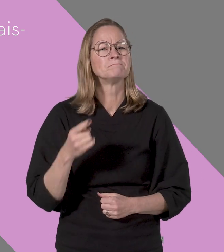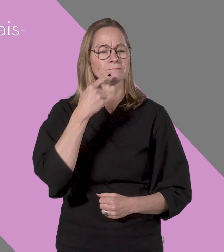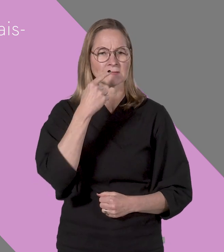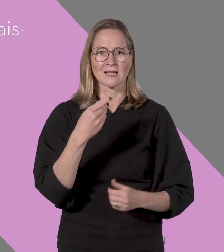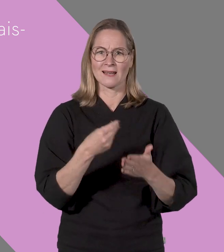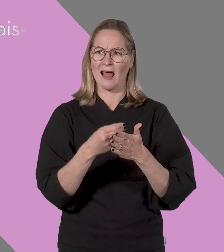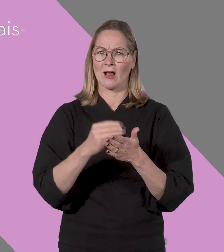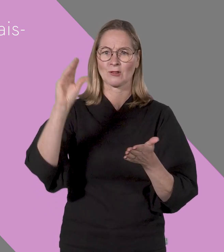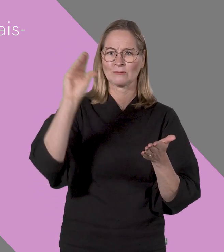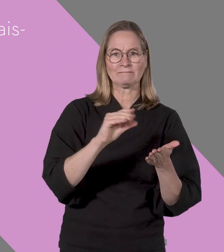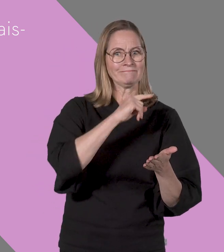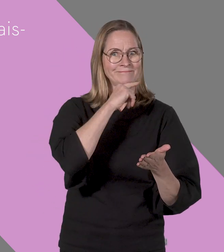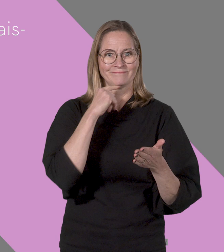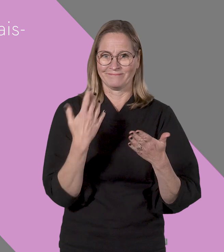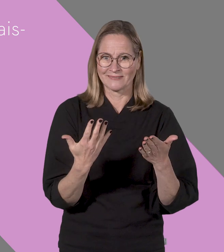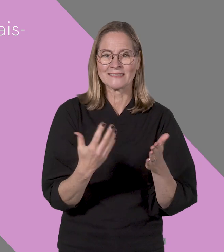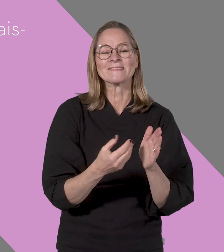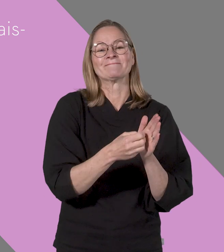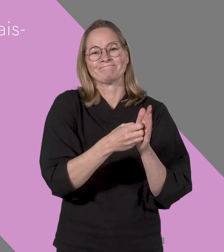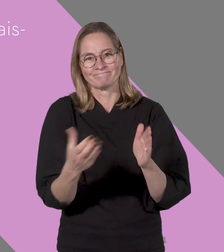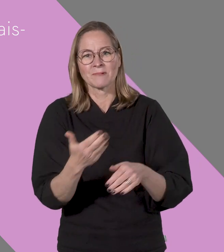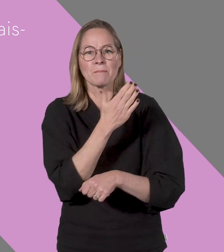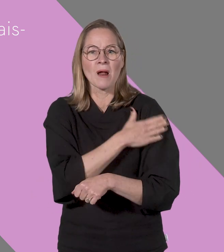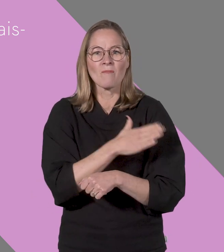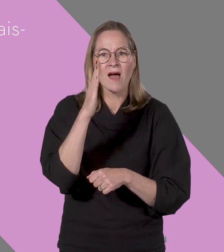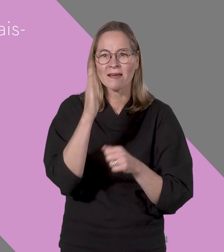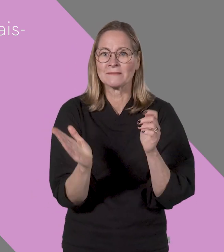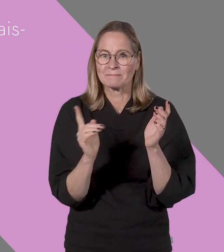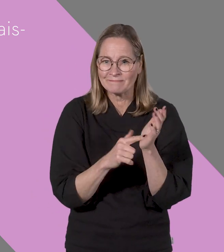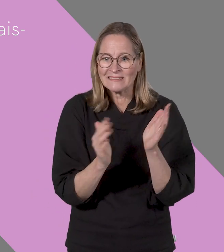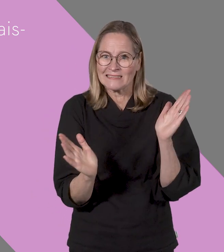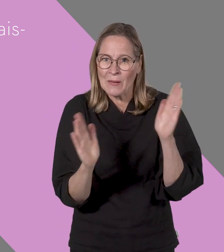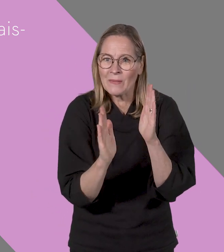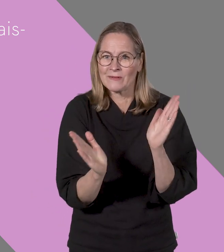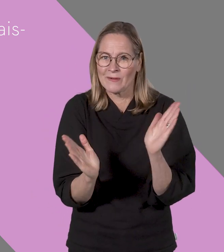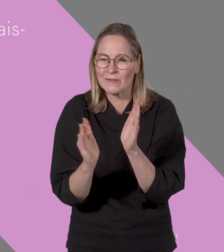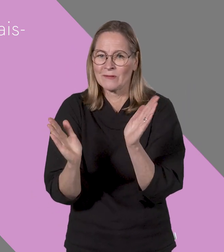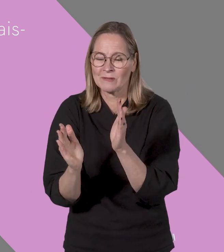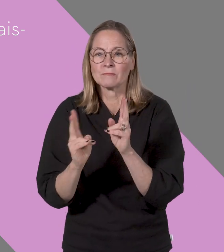Rahoituksen riittämättömyydestä johtuen palveluaikoja on jouduttu supistamaan, -